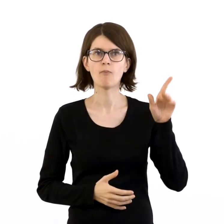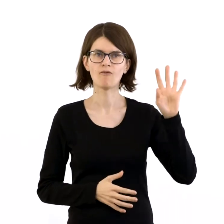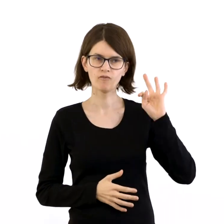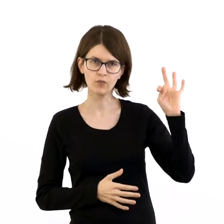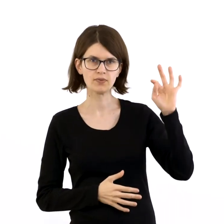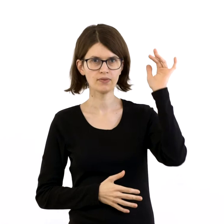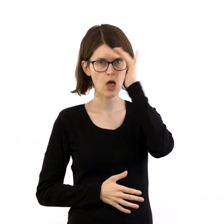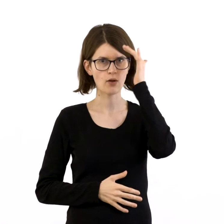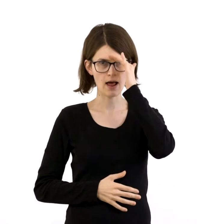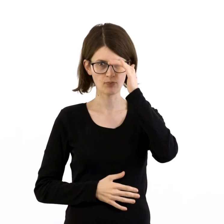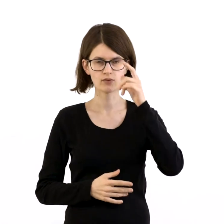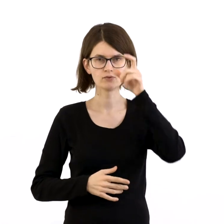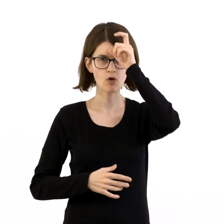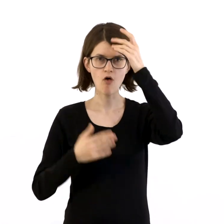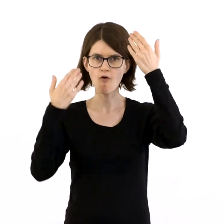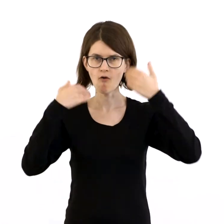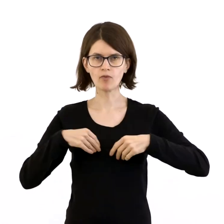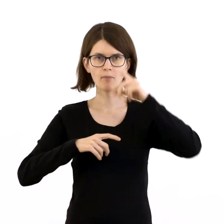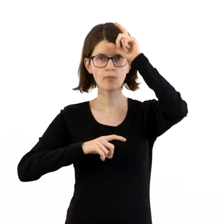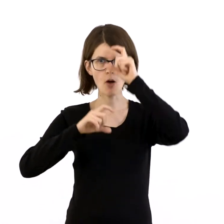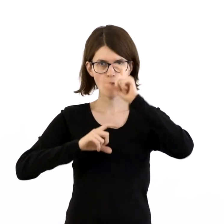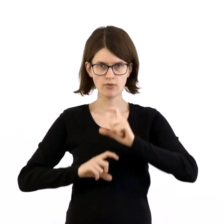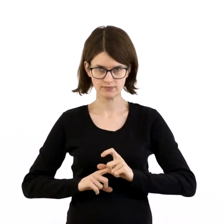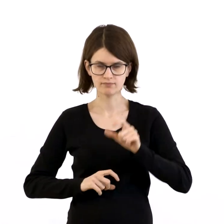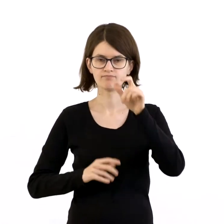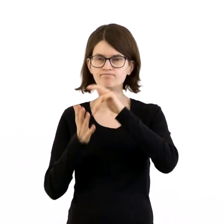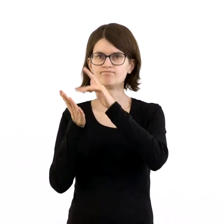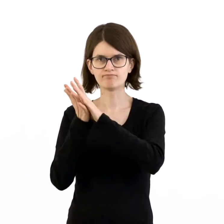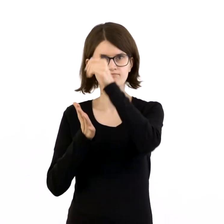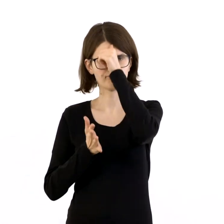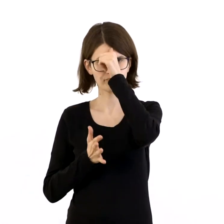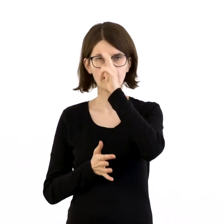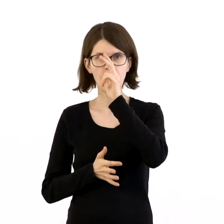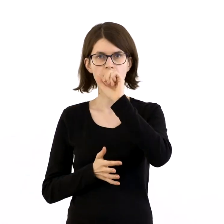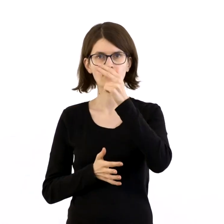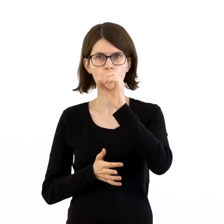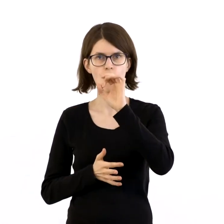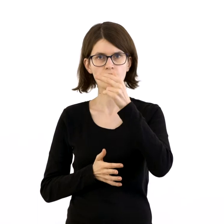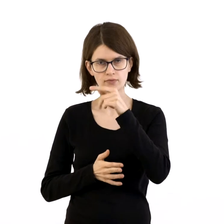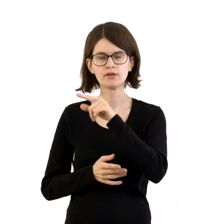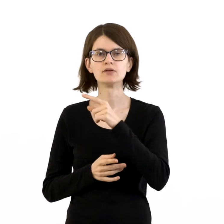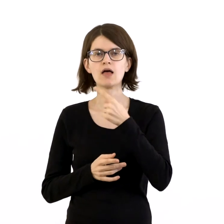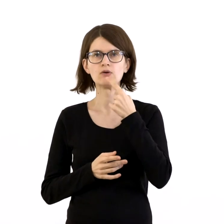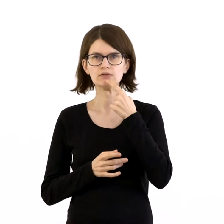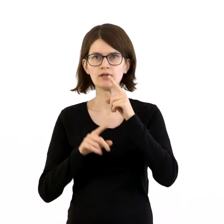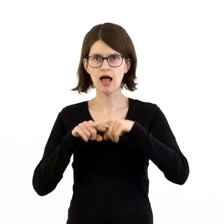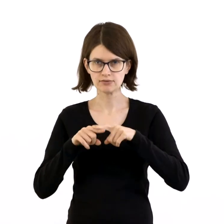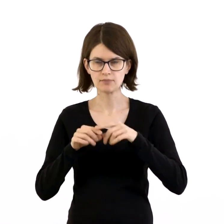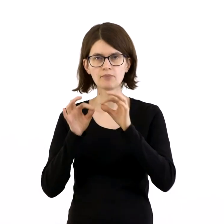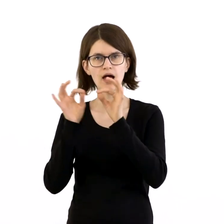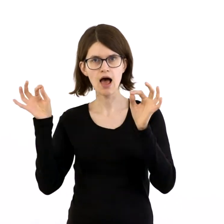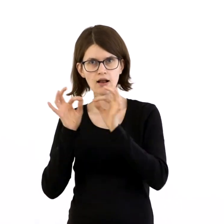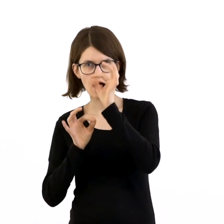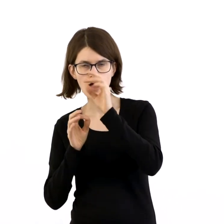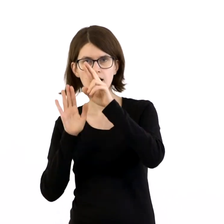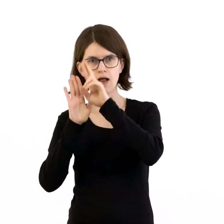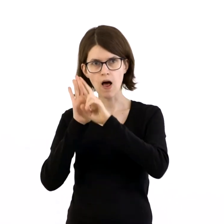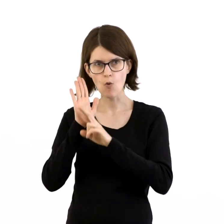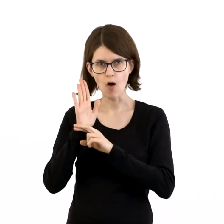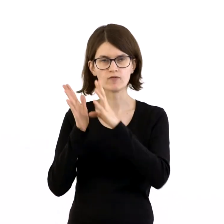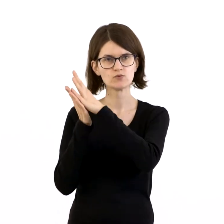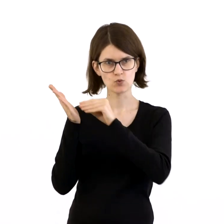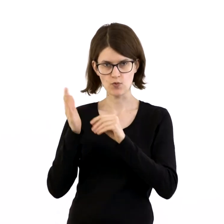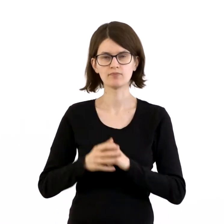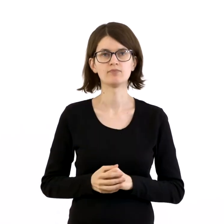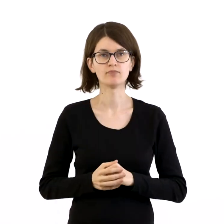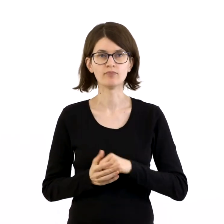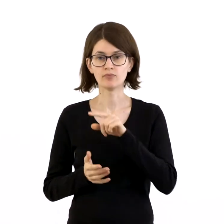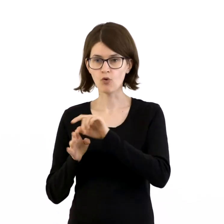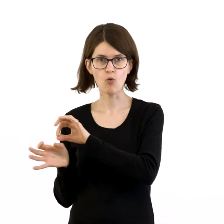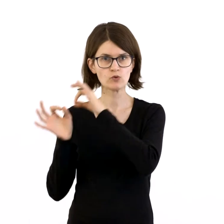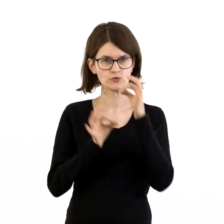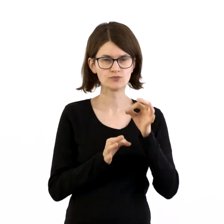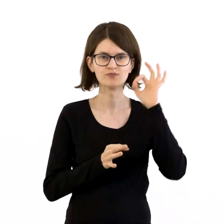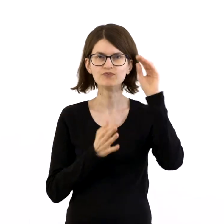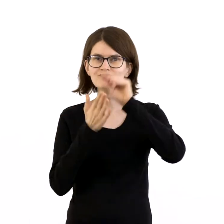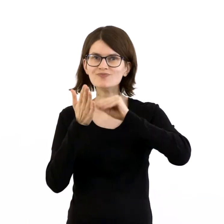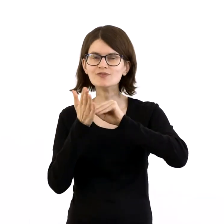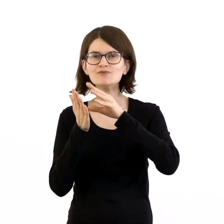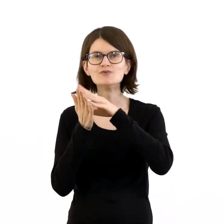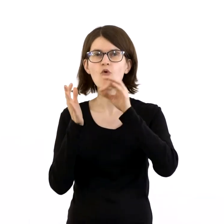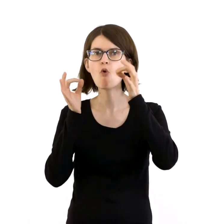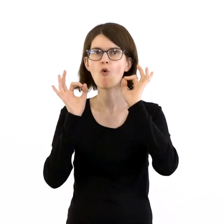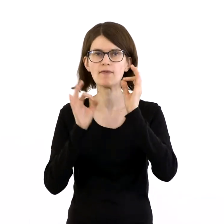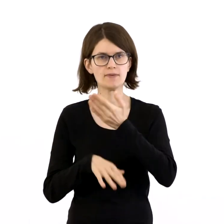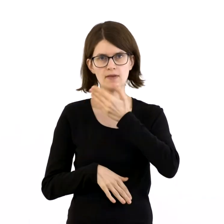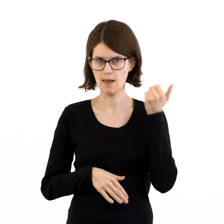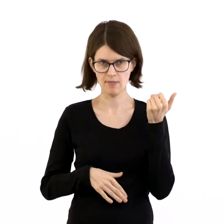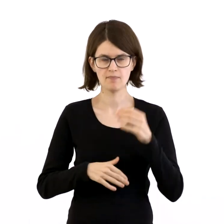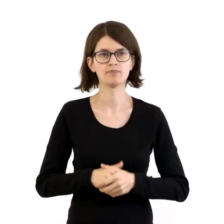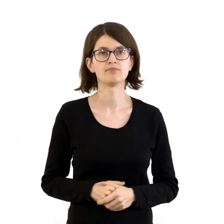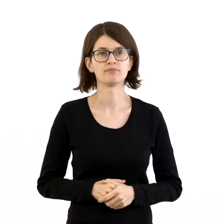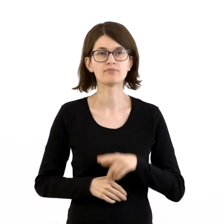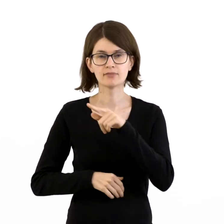Swoją teorię proporcji ludzkiego ciała zawarł w nie zachowanym do dziś traktacie Kanon (gr. miara, reguła, wzorzec).